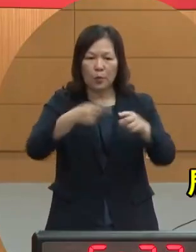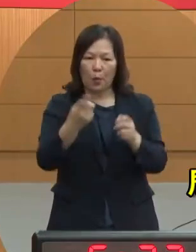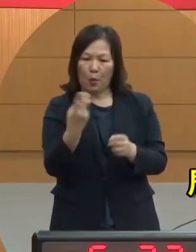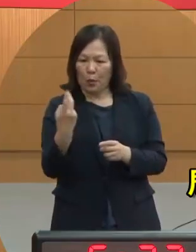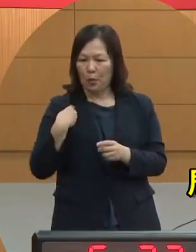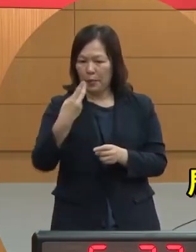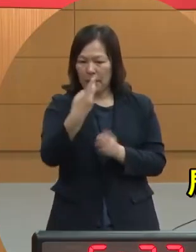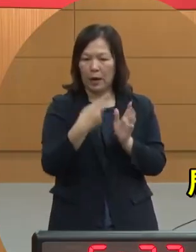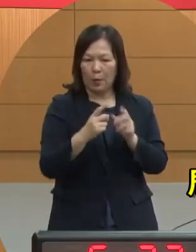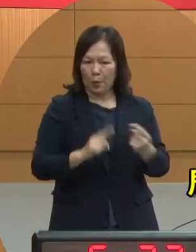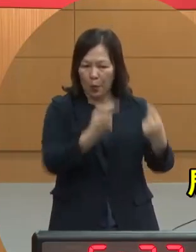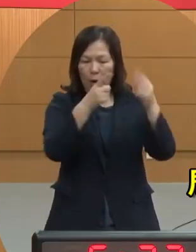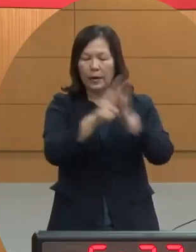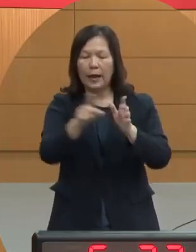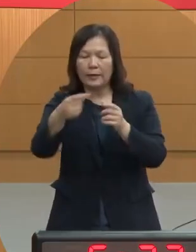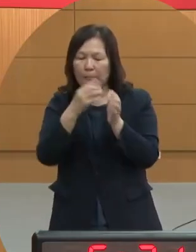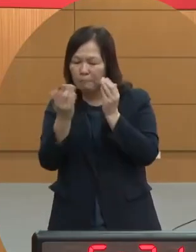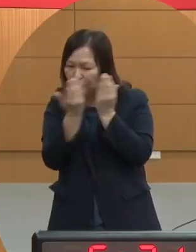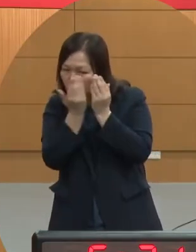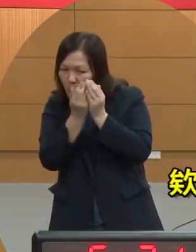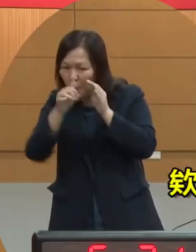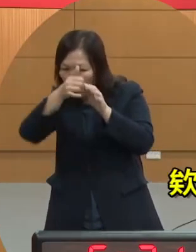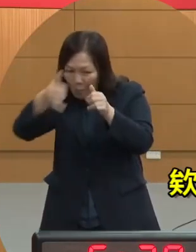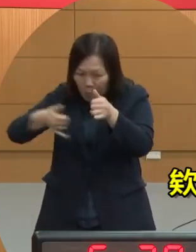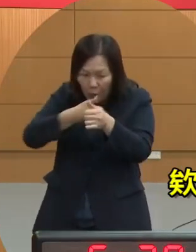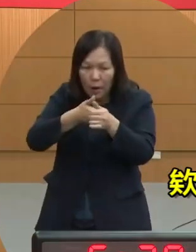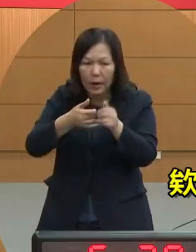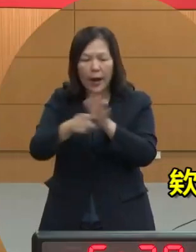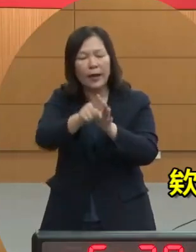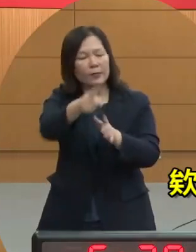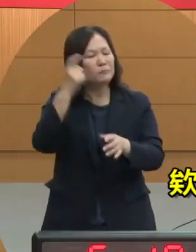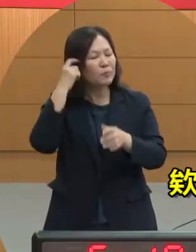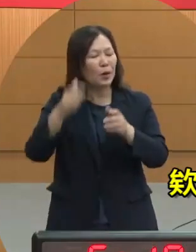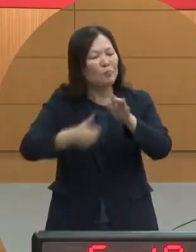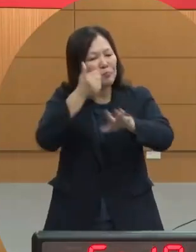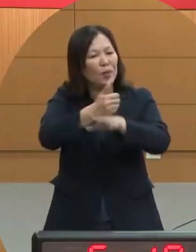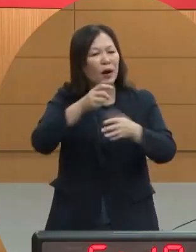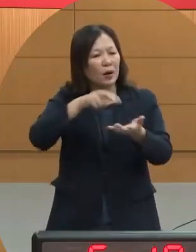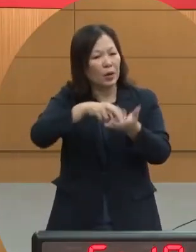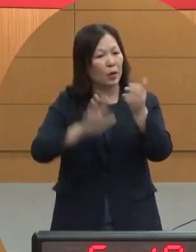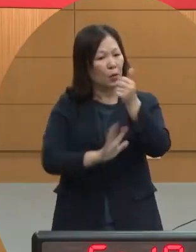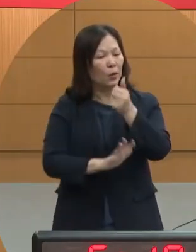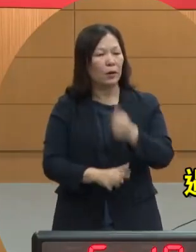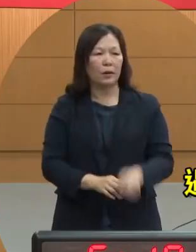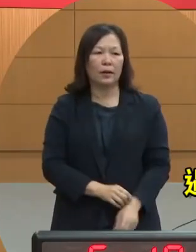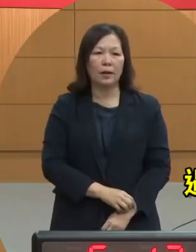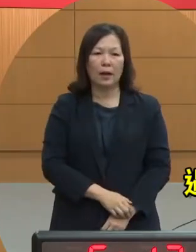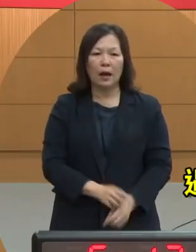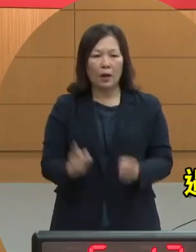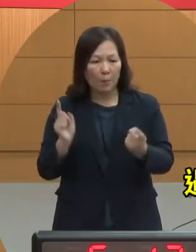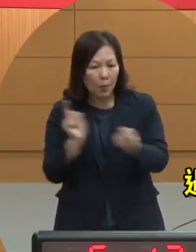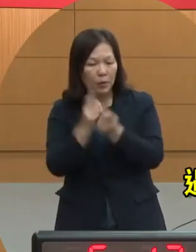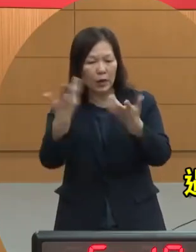周佳琪也是躲在後面 欸 你是要當立委的人吶 遇到事情你就躲起來